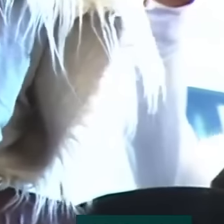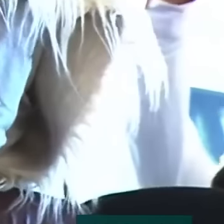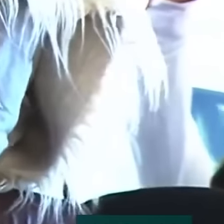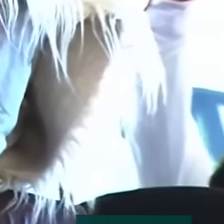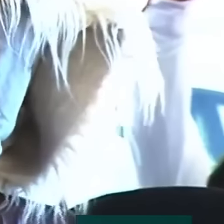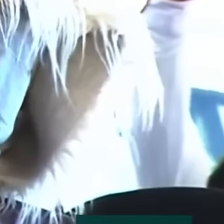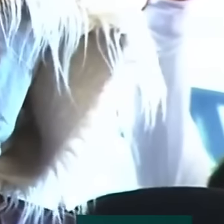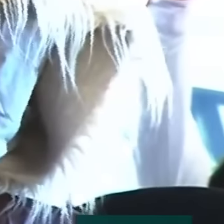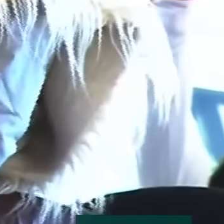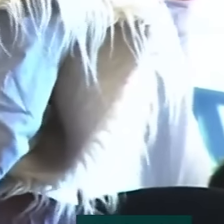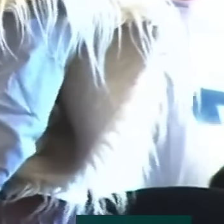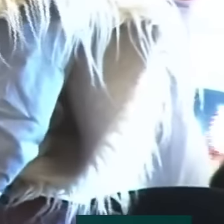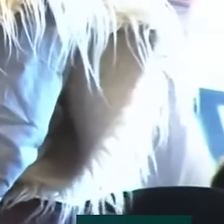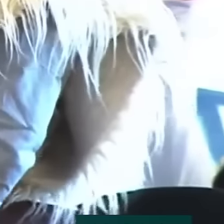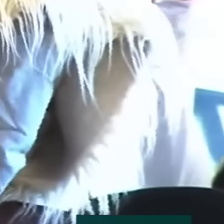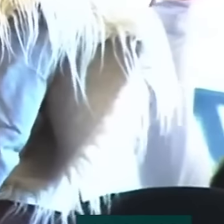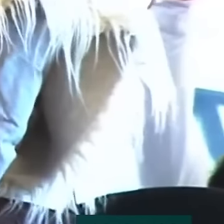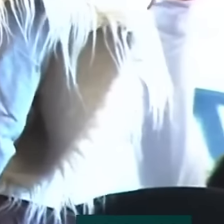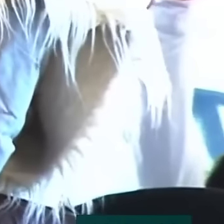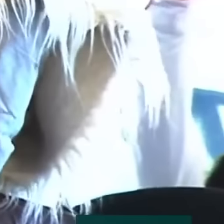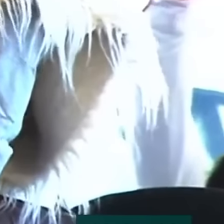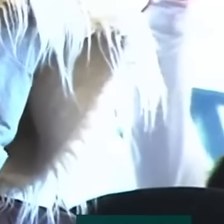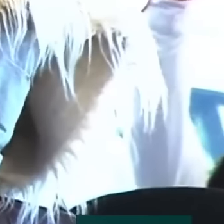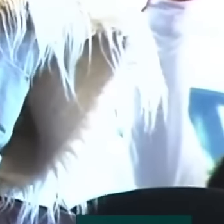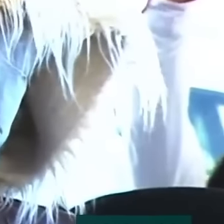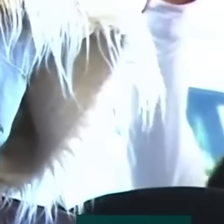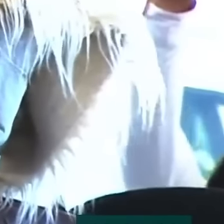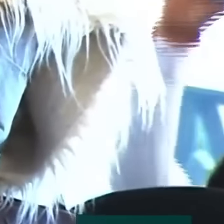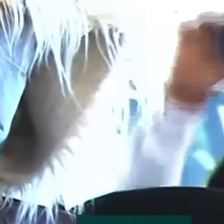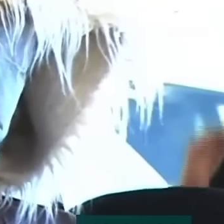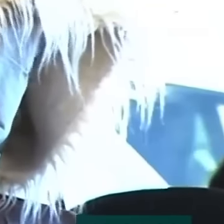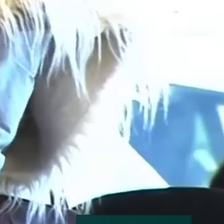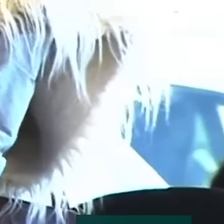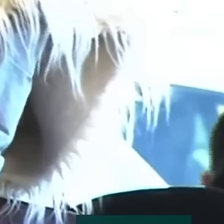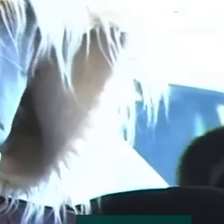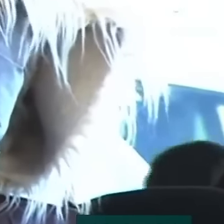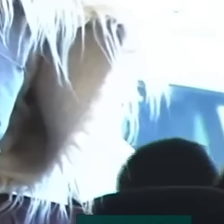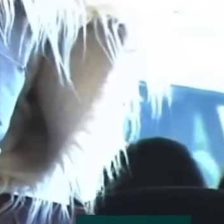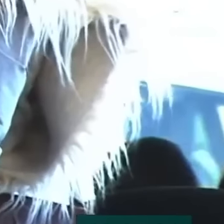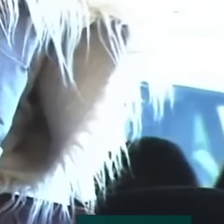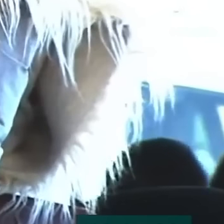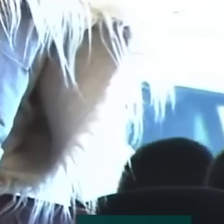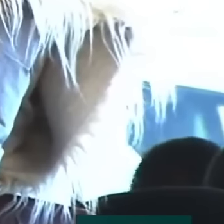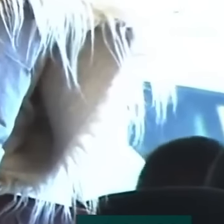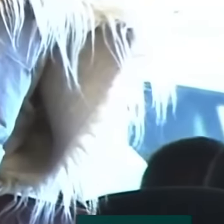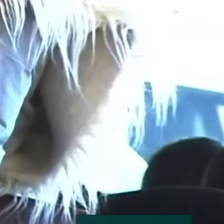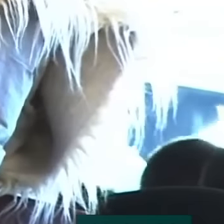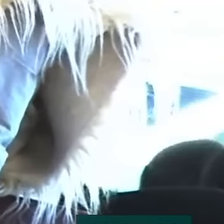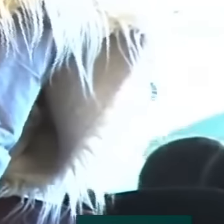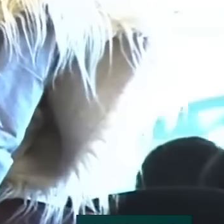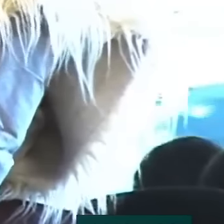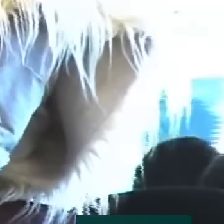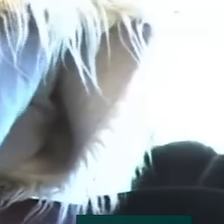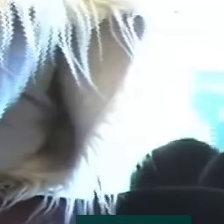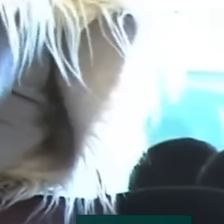suprema corte suprema cortepanal